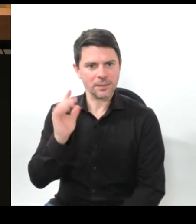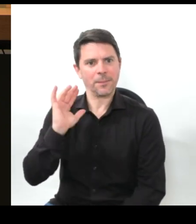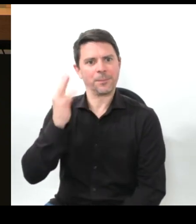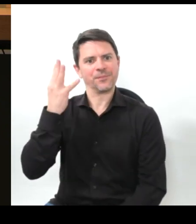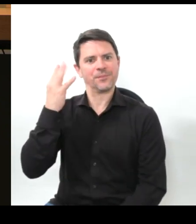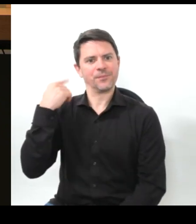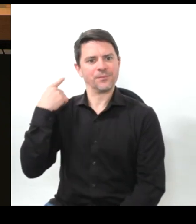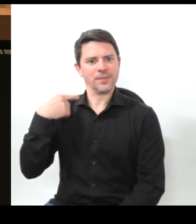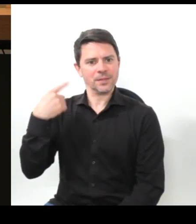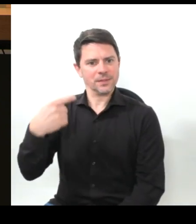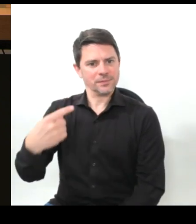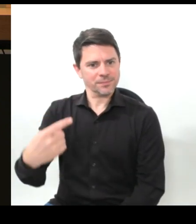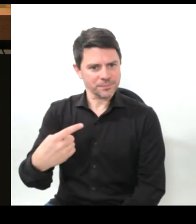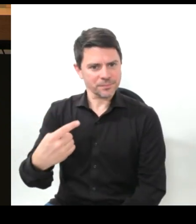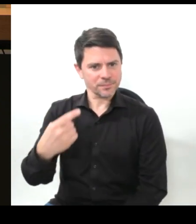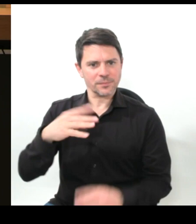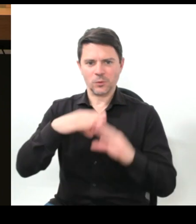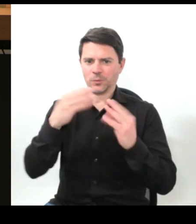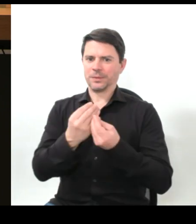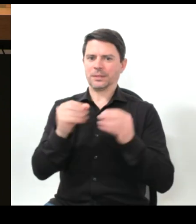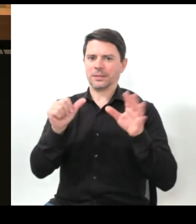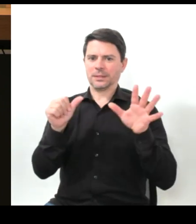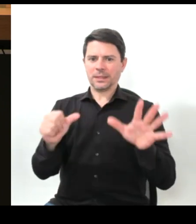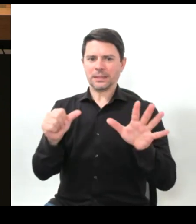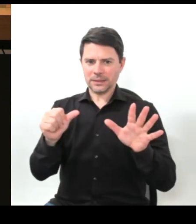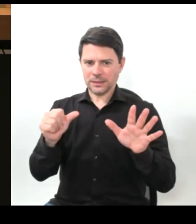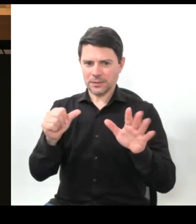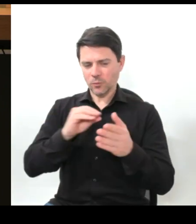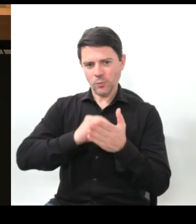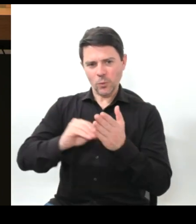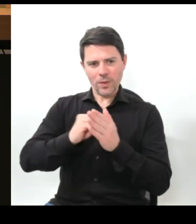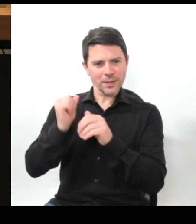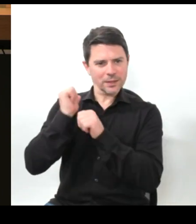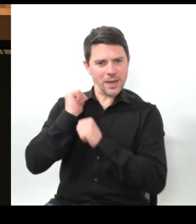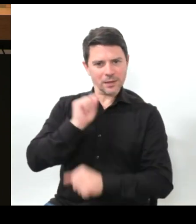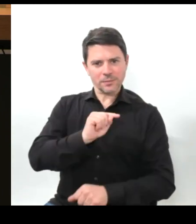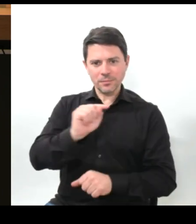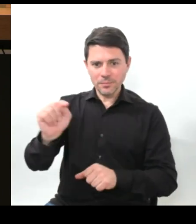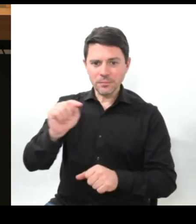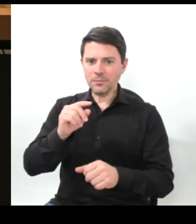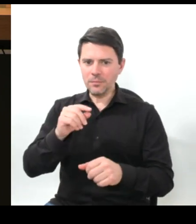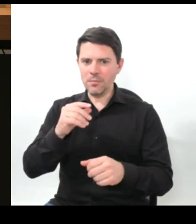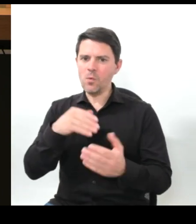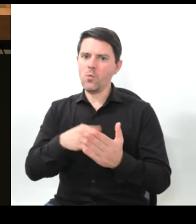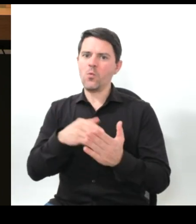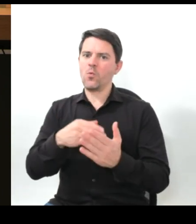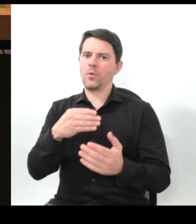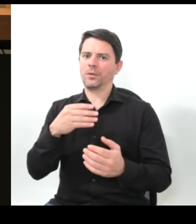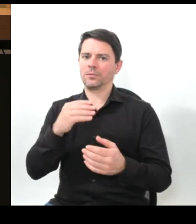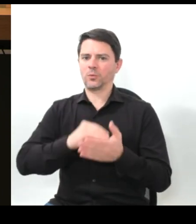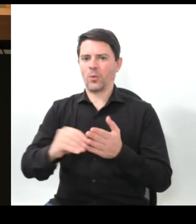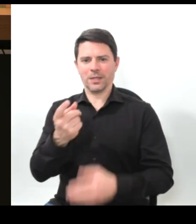Schulgeld Freiheit mit Wirkung zum ersten 1.1. 2022 vor. Damit soll eine rückwirkende Erstattung der Schulgeld,